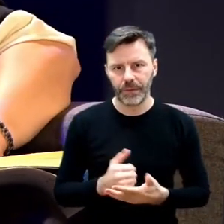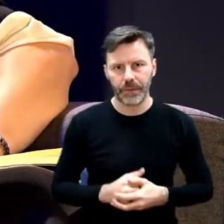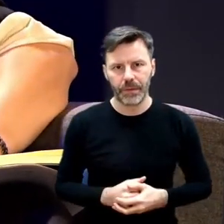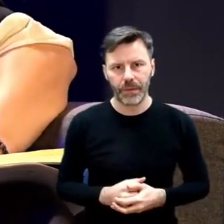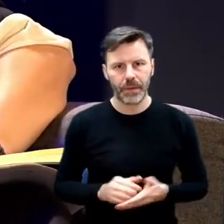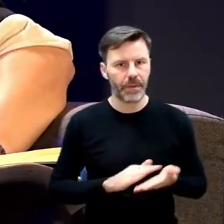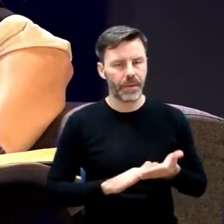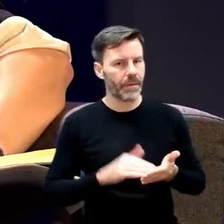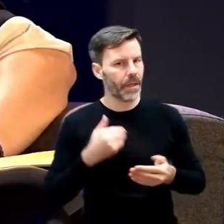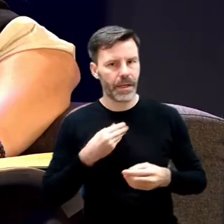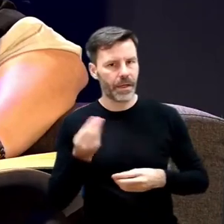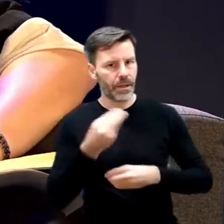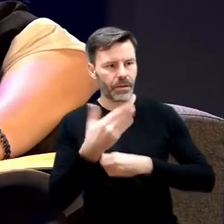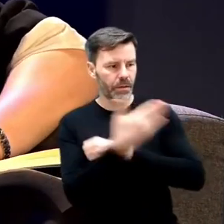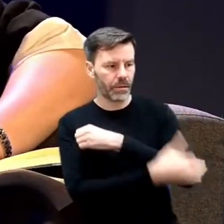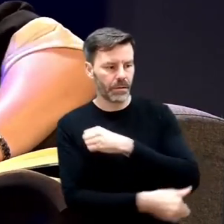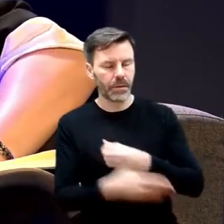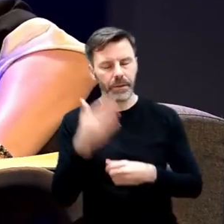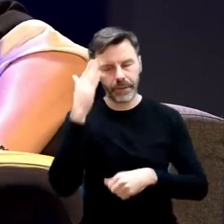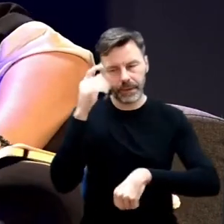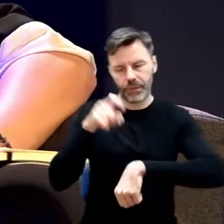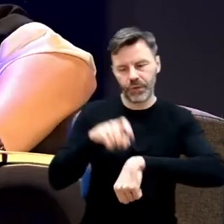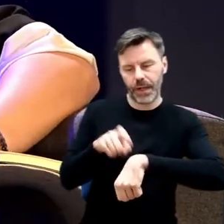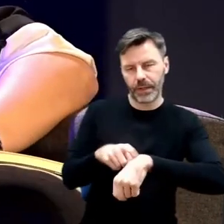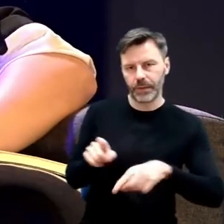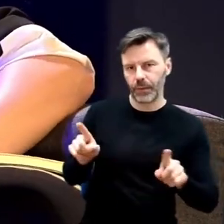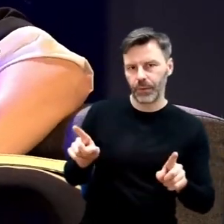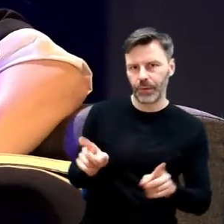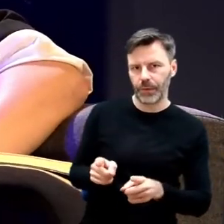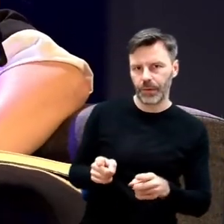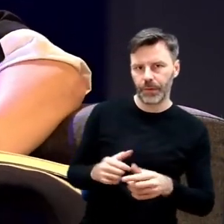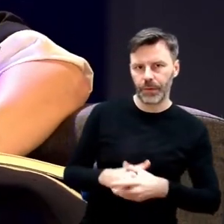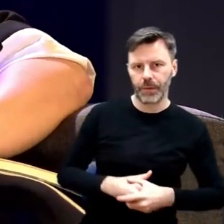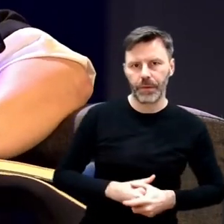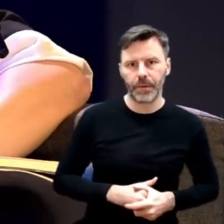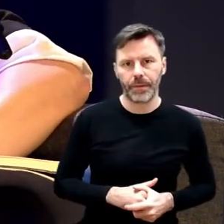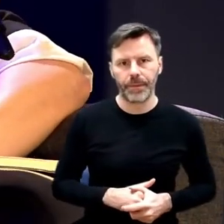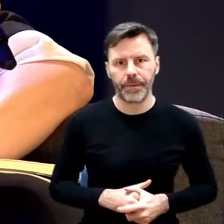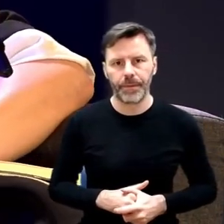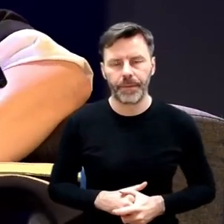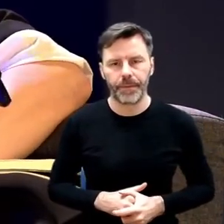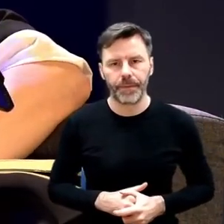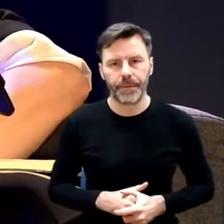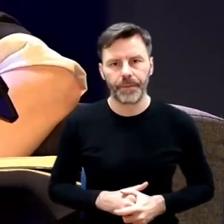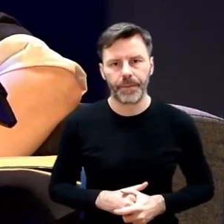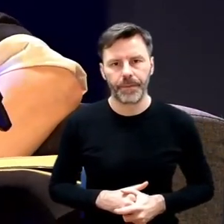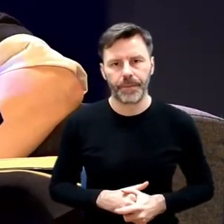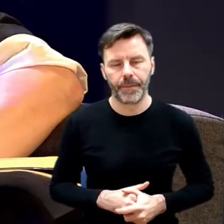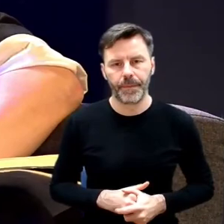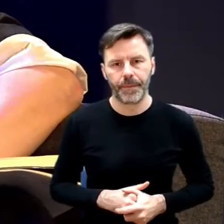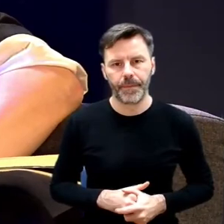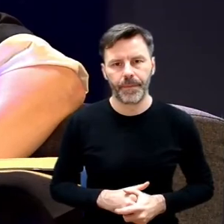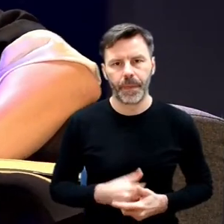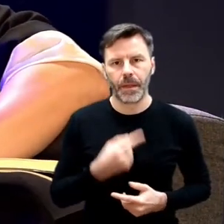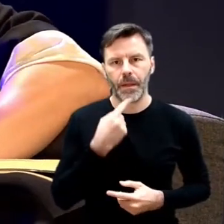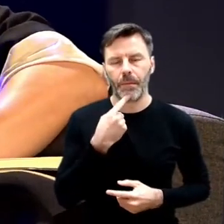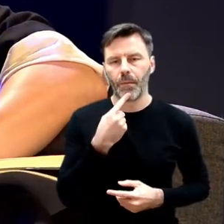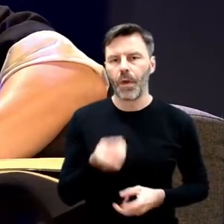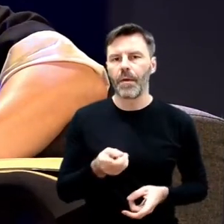Wiem, tylko czas nam się kurczy coraz bardziej. Ale ja powiem teraz o gigantycznym, o gigantycznym konkrecie, o tych parkingach podziemnych,